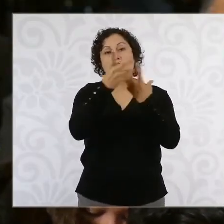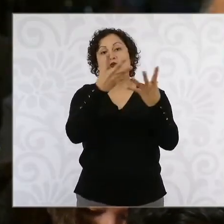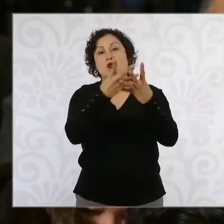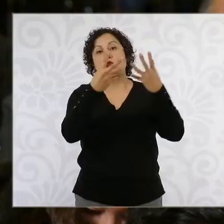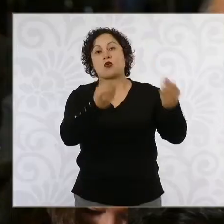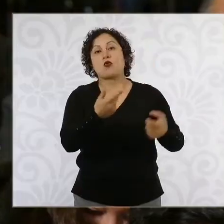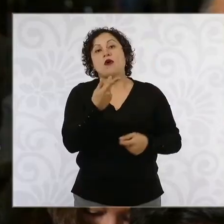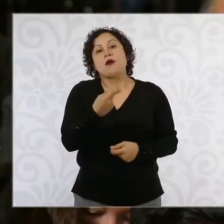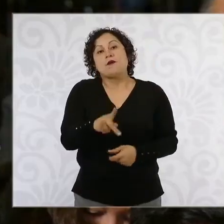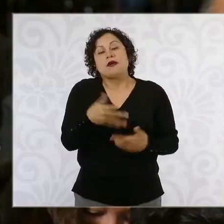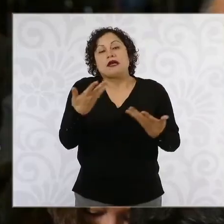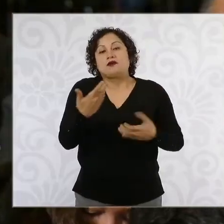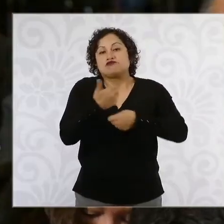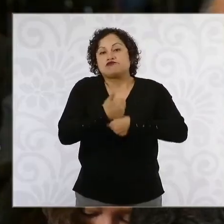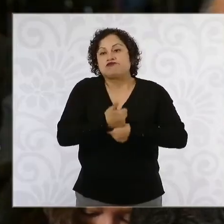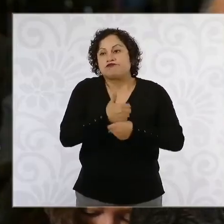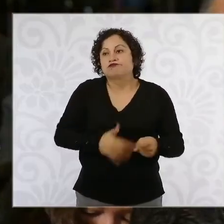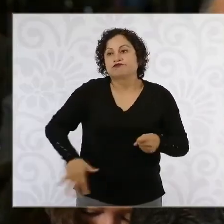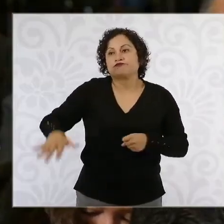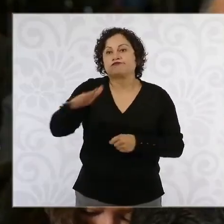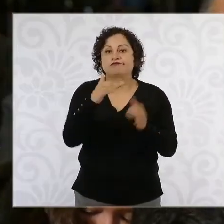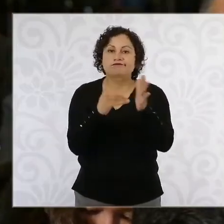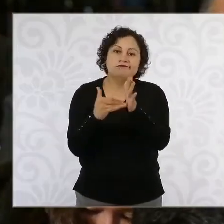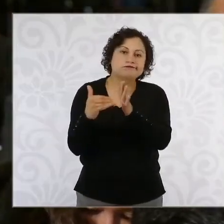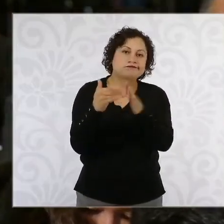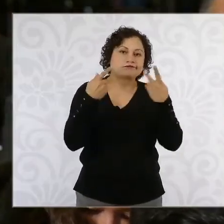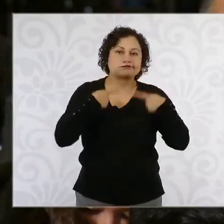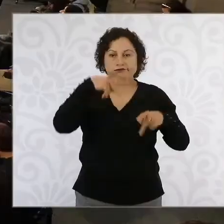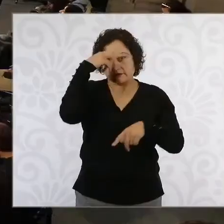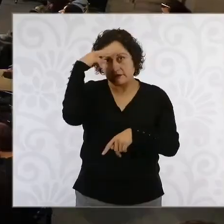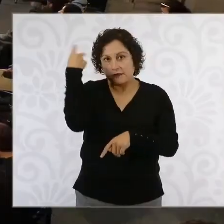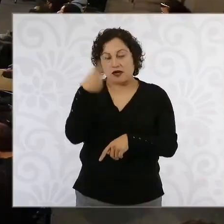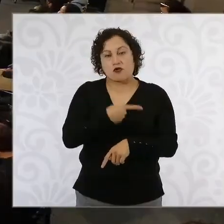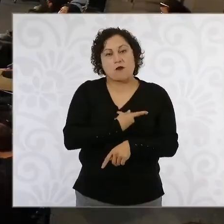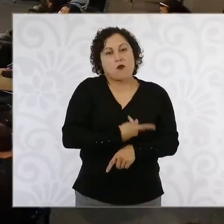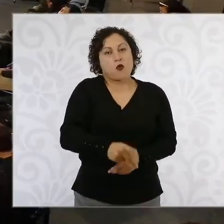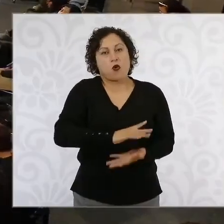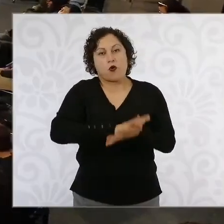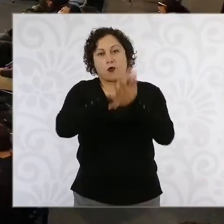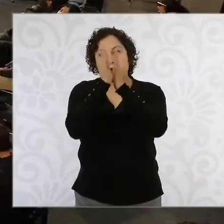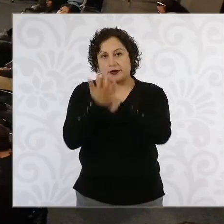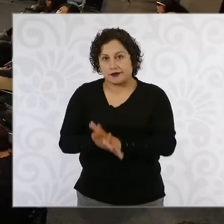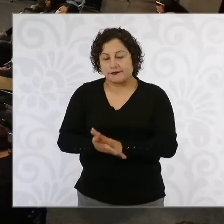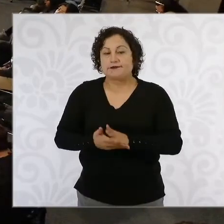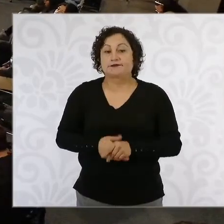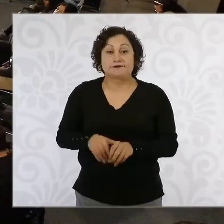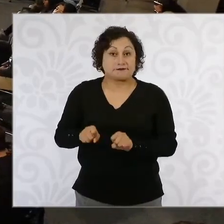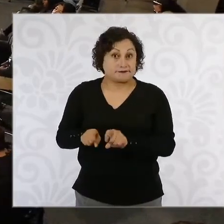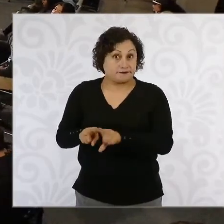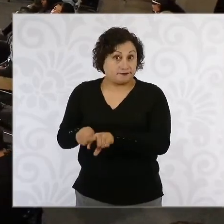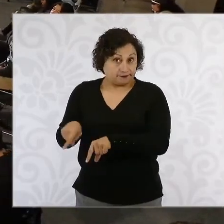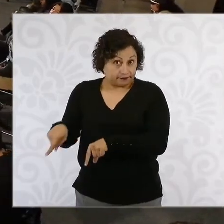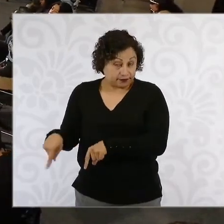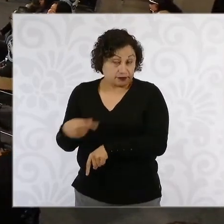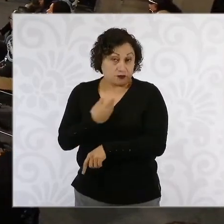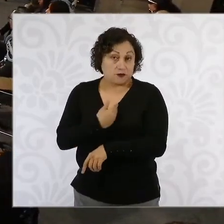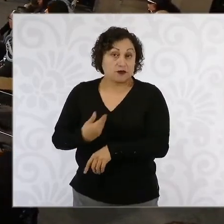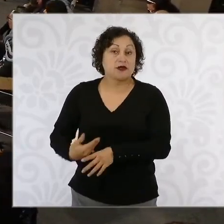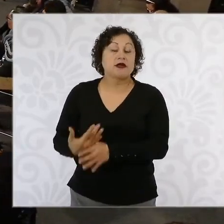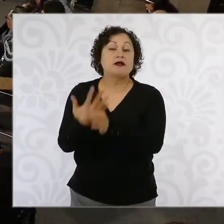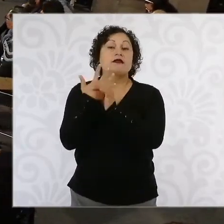de mexicanos a la Pobreza y al hambre el mismo presidente decía que con tal posición se mostró